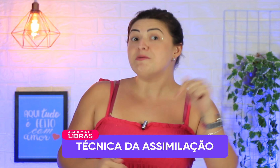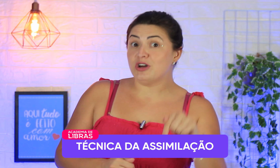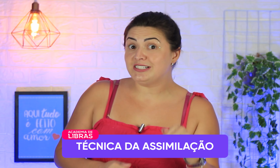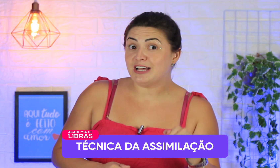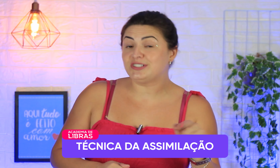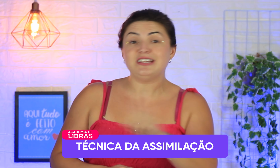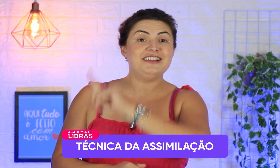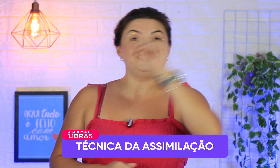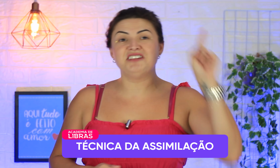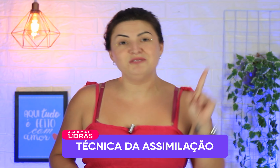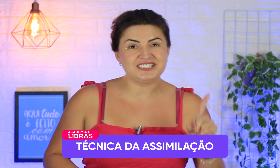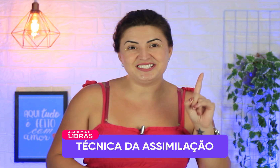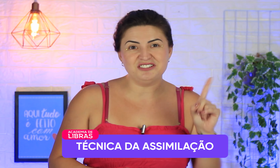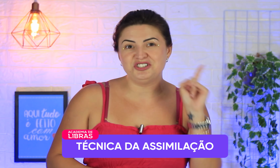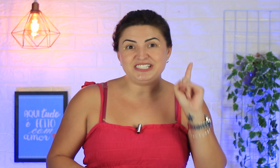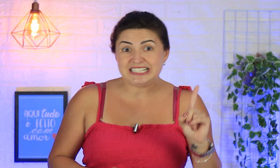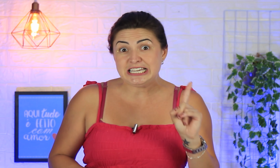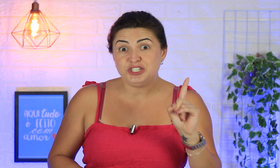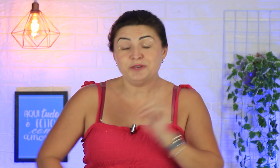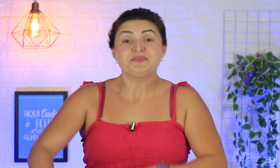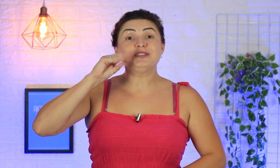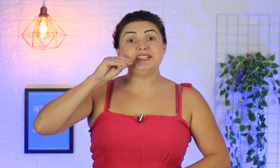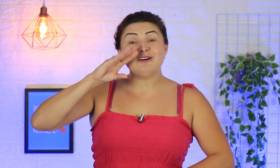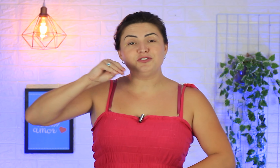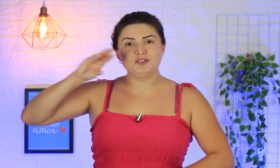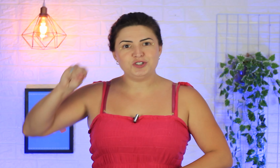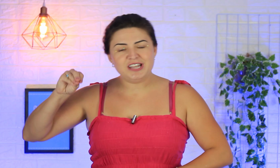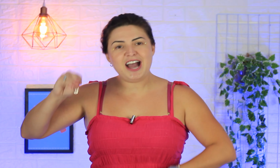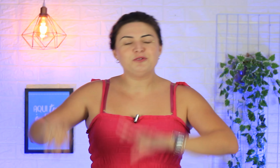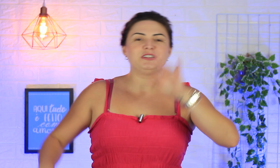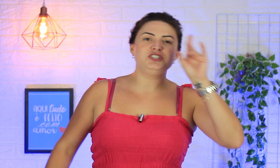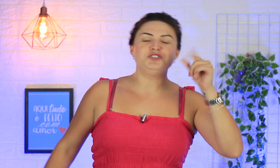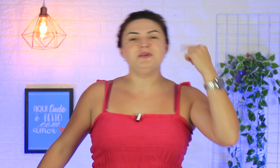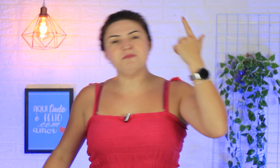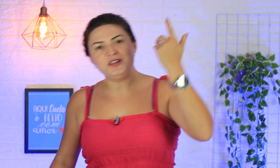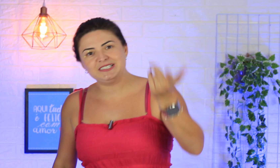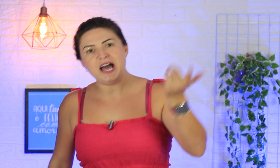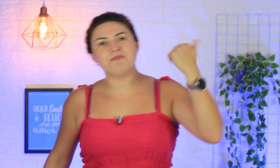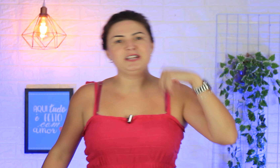memorizar os sinais e não esquecer no dia seguinte e o sinal de funcionário pra gente memorizar para